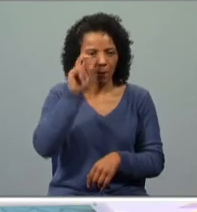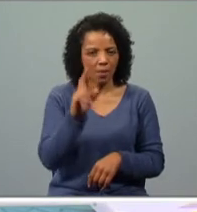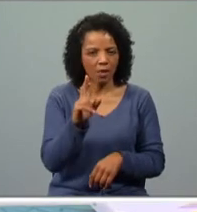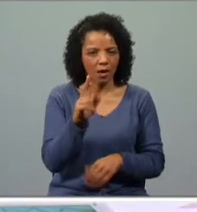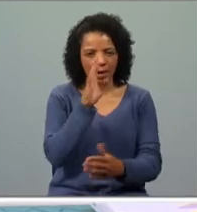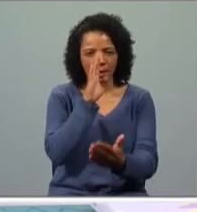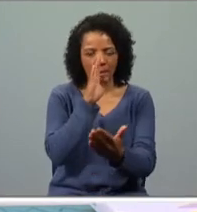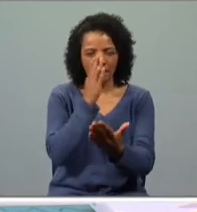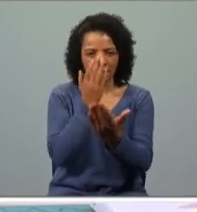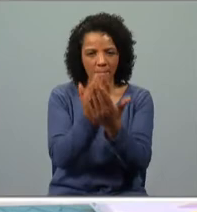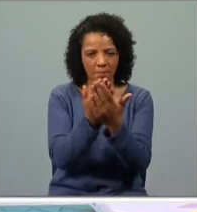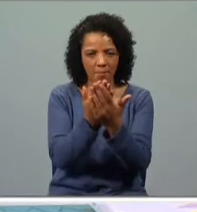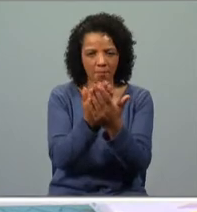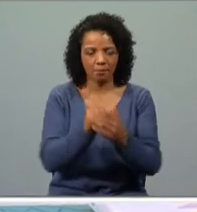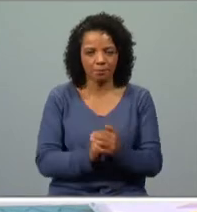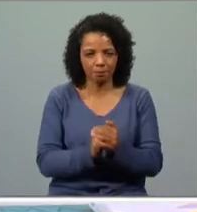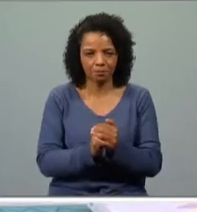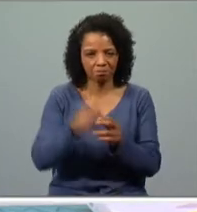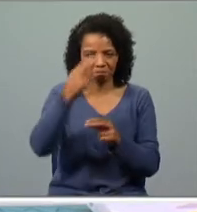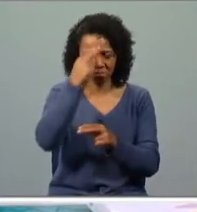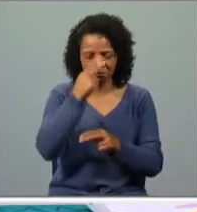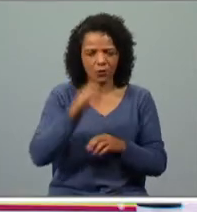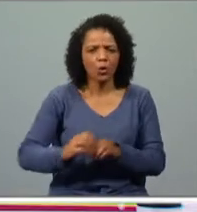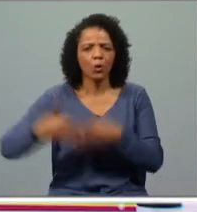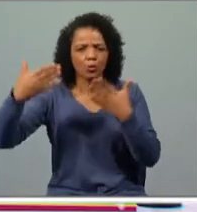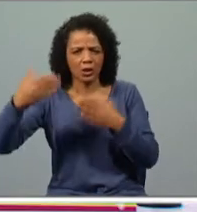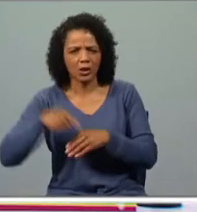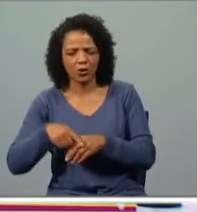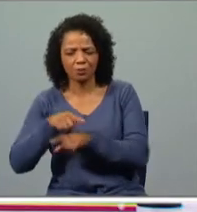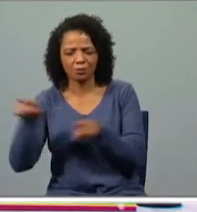os troianos ao princípio desconfiaram porque eles sabiam que os gregos não 特洛伊木馬起初不信任因為他們知道希臘人沒有